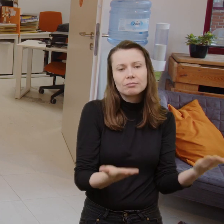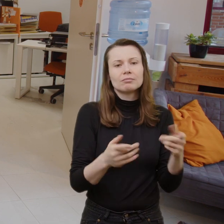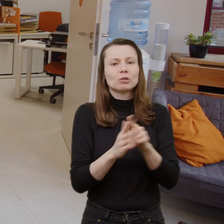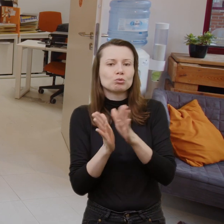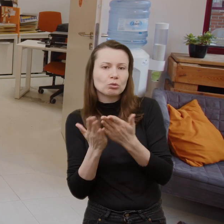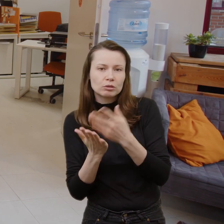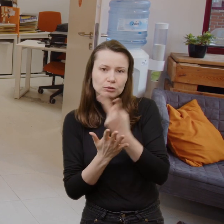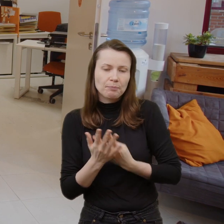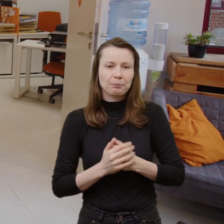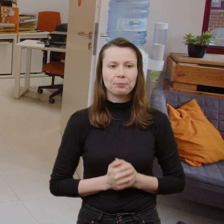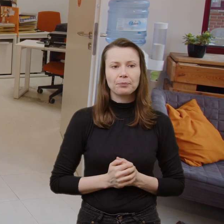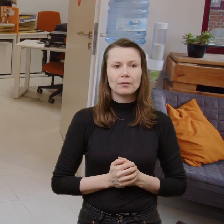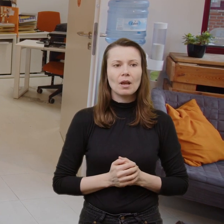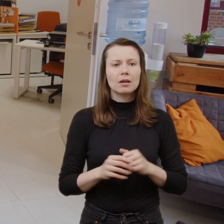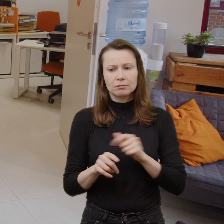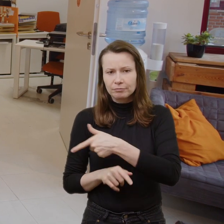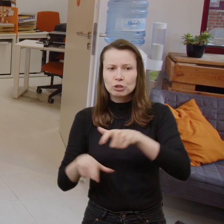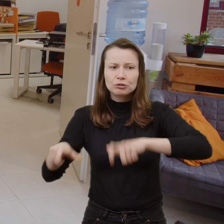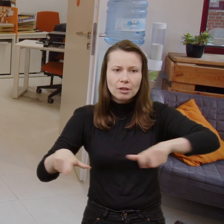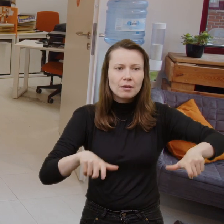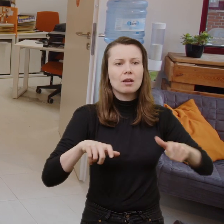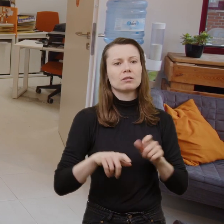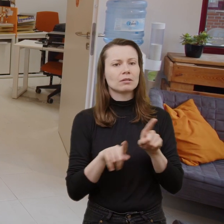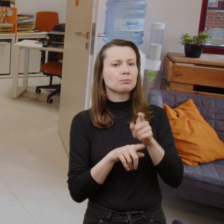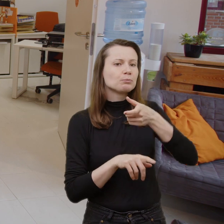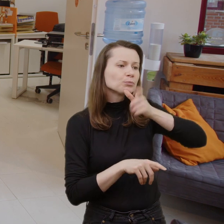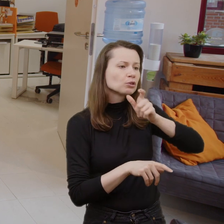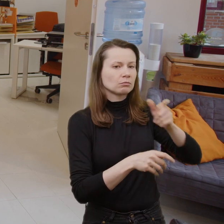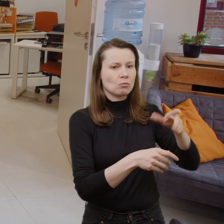albo po prostu poczytać dostępne tutaj ulotki i książki.